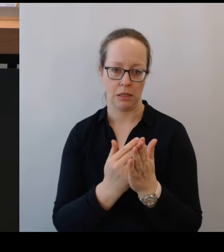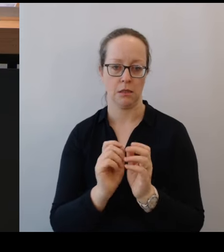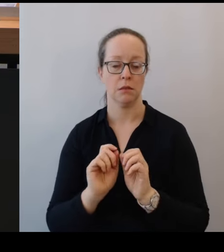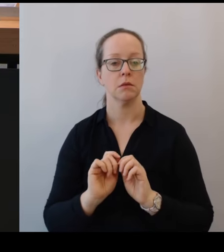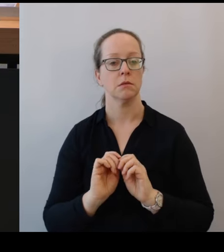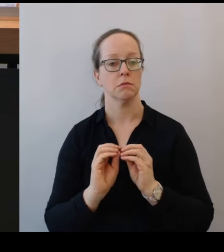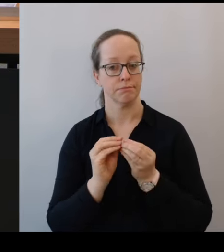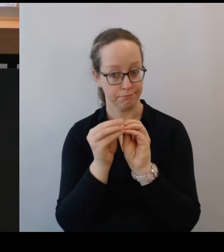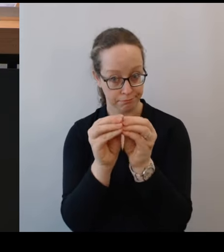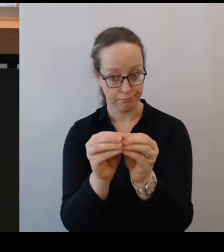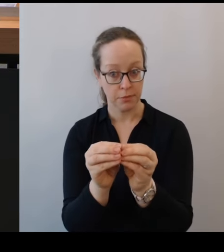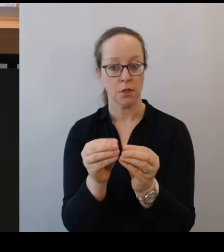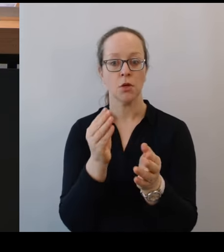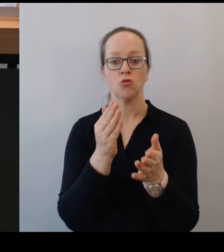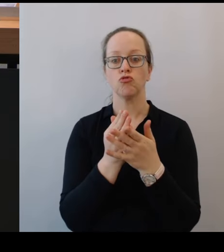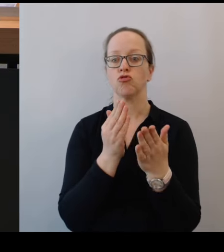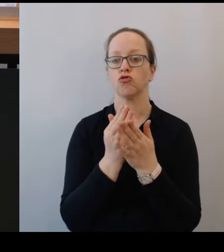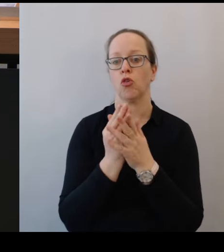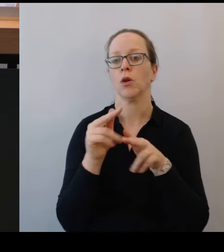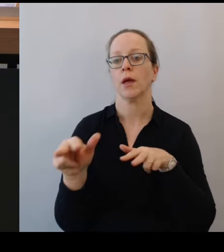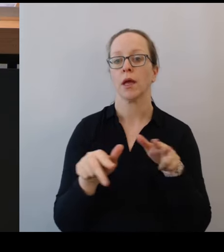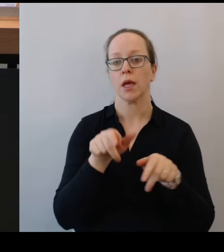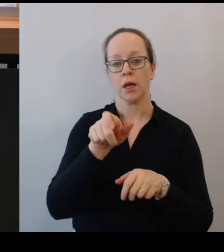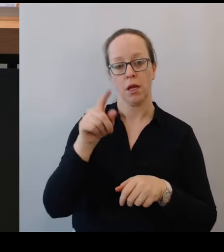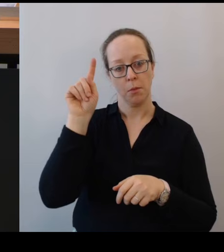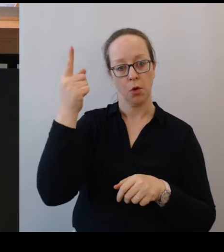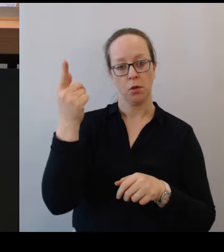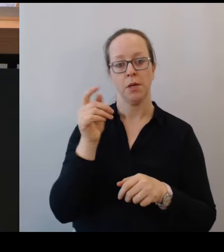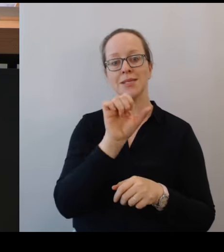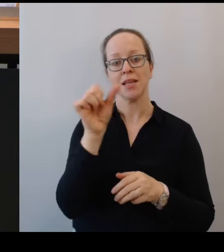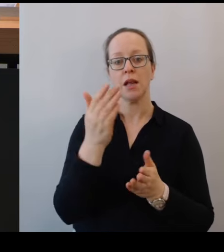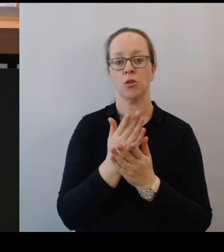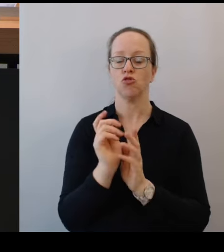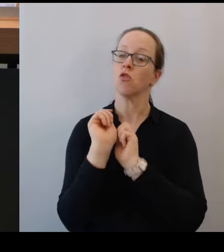Senat bereits einen Vorschlag unterbreitet. Einen Vorschlag und mit